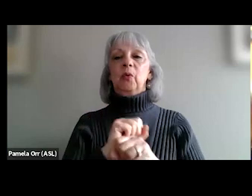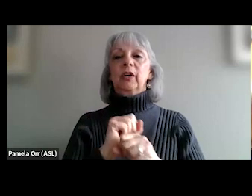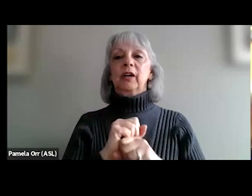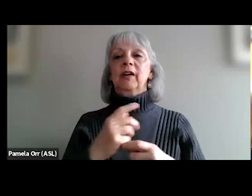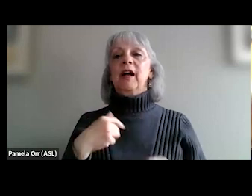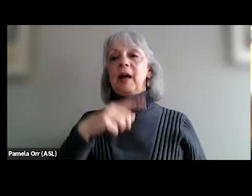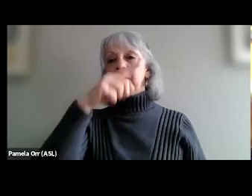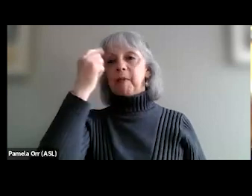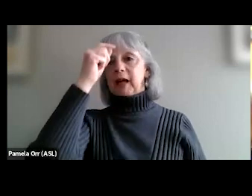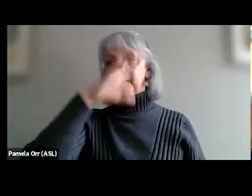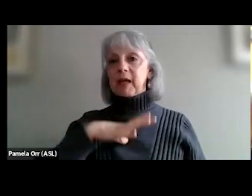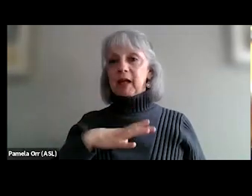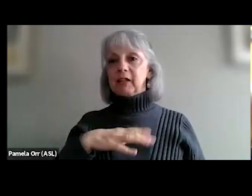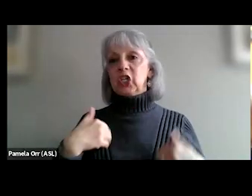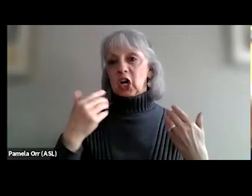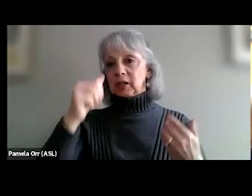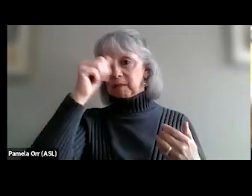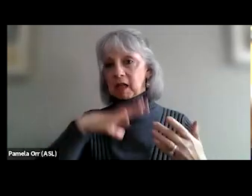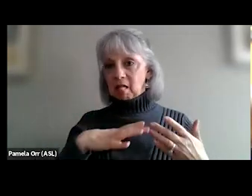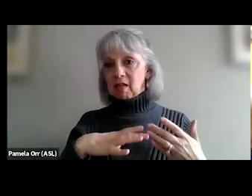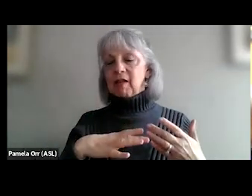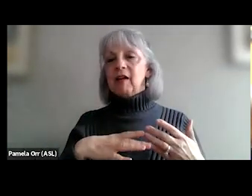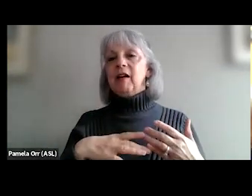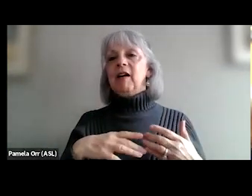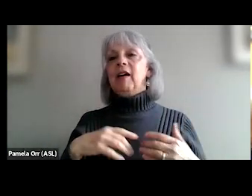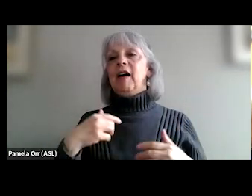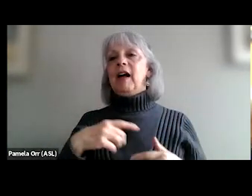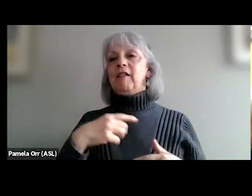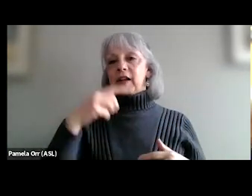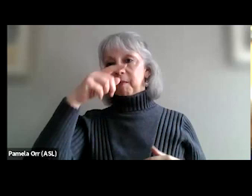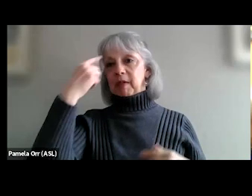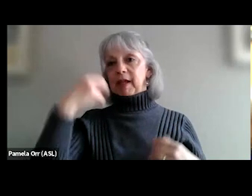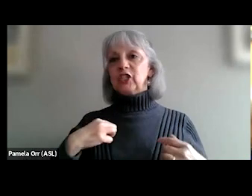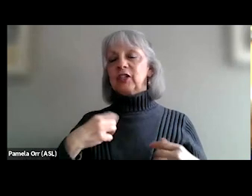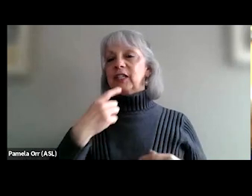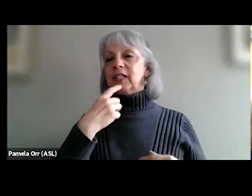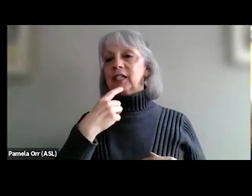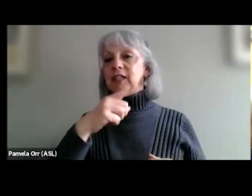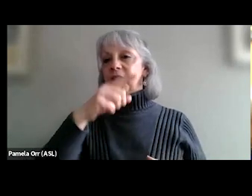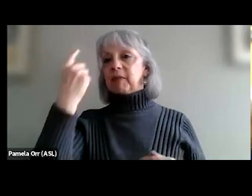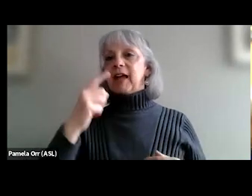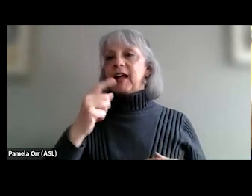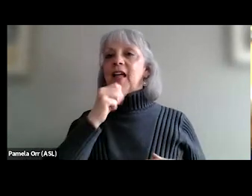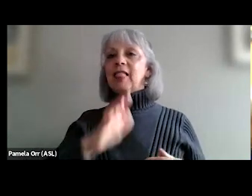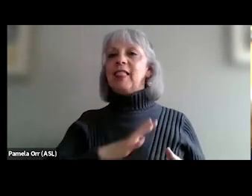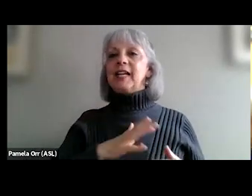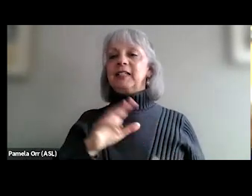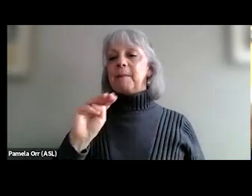Soy un hombre joven de color y uso una camiseta negra que dice: "Las vidas de los bebés de color importan".